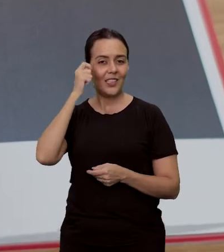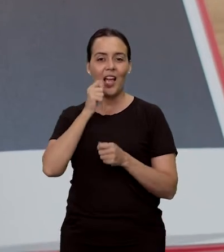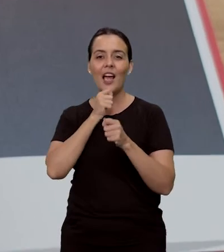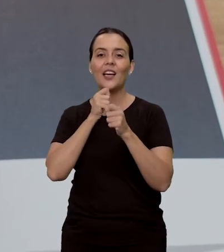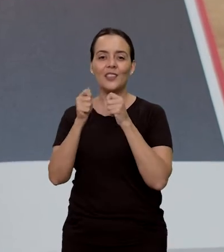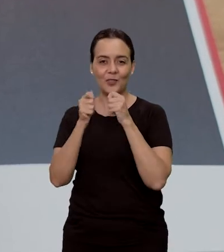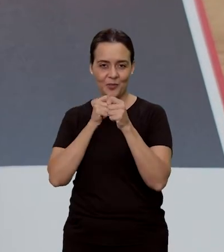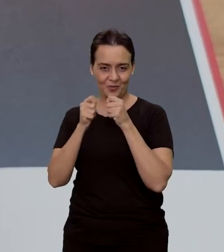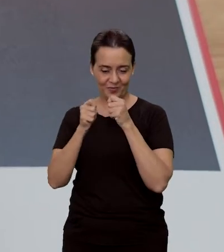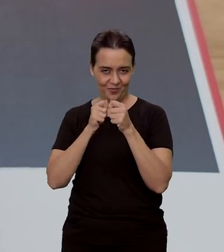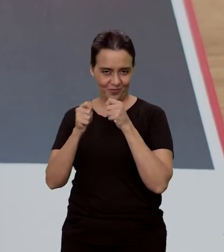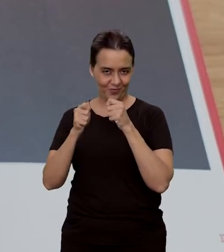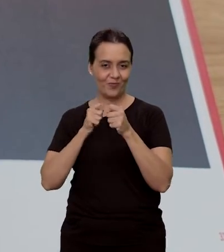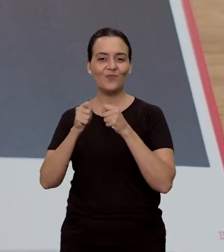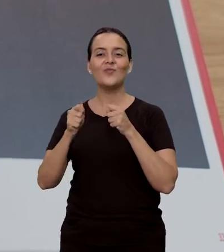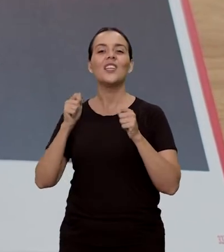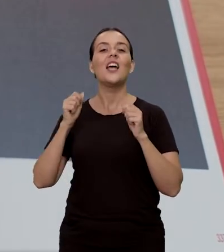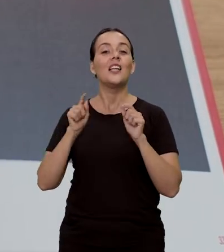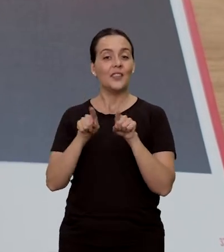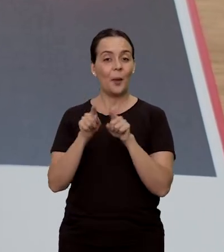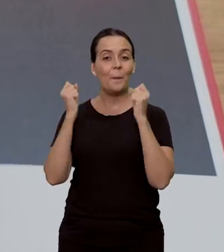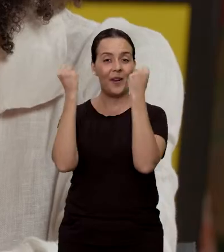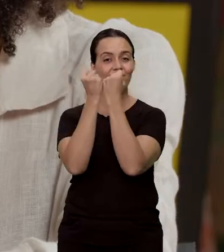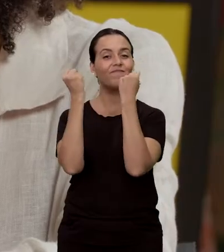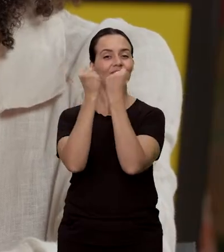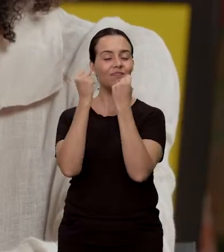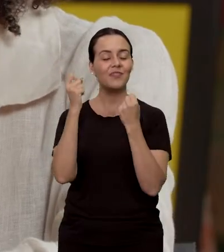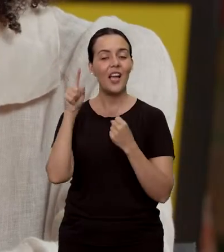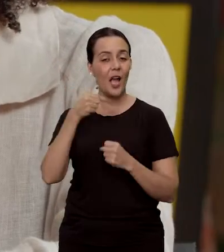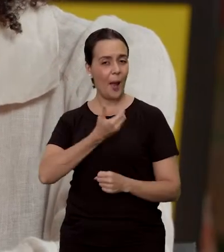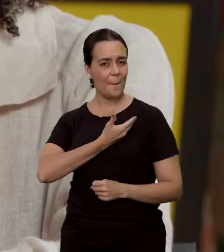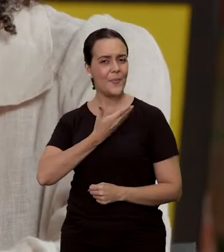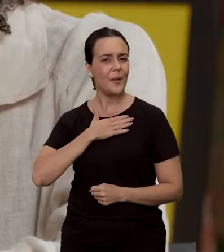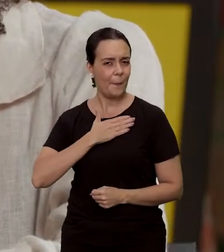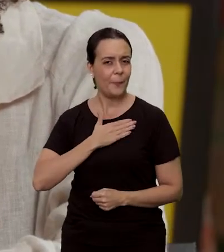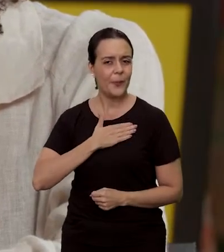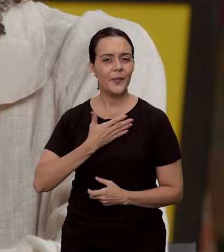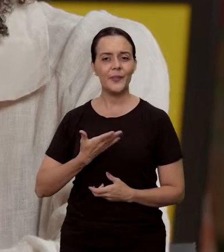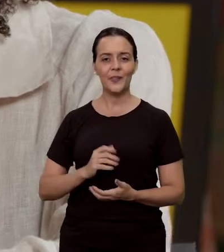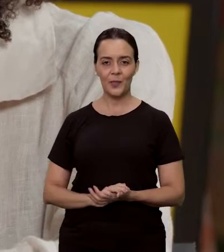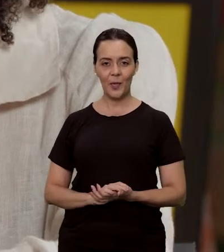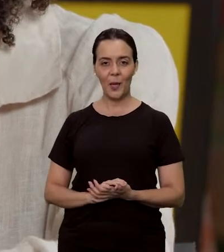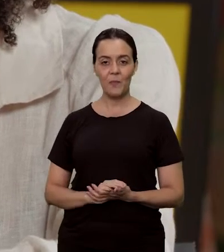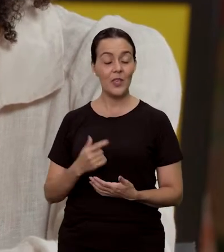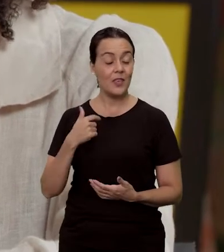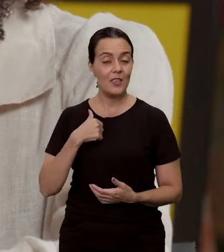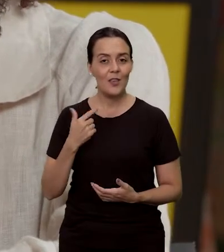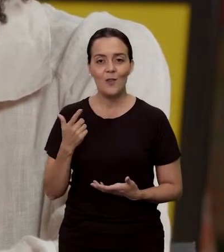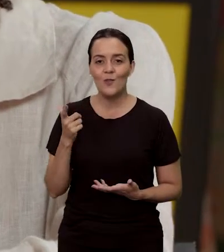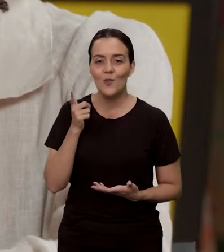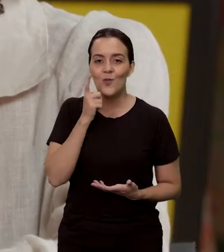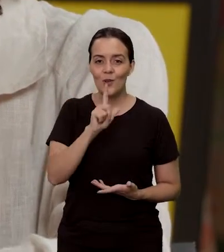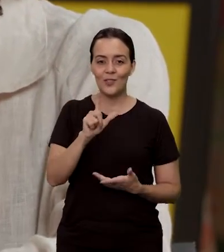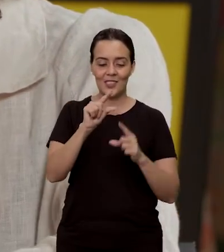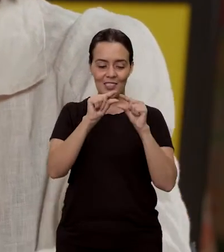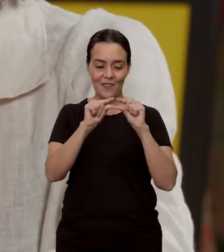ativista, mulher preta, uma amiga, uma pessoa muito generosa, e eu pude amplificar essa frase